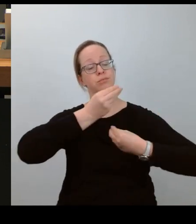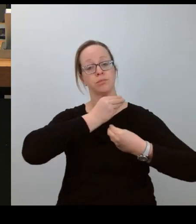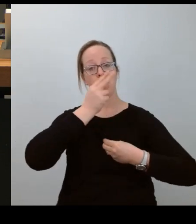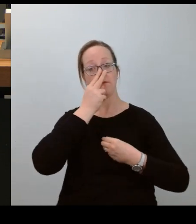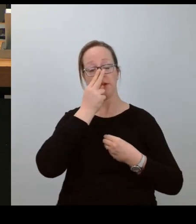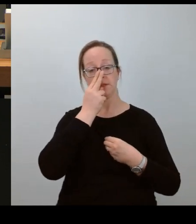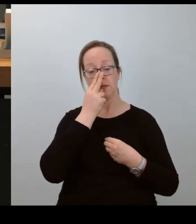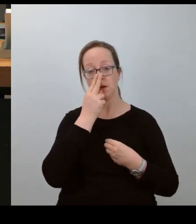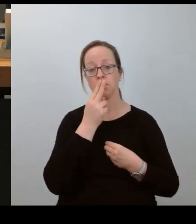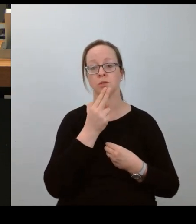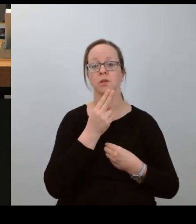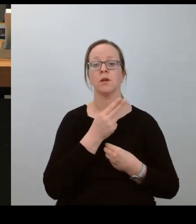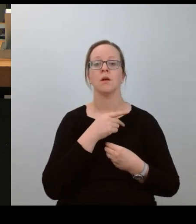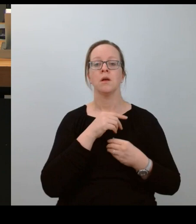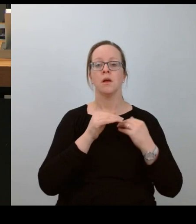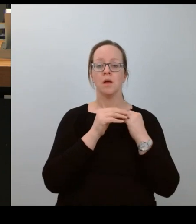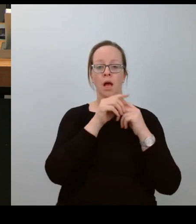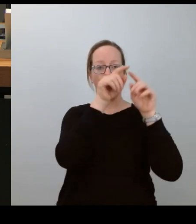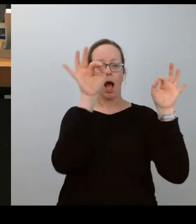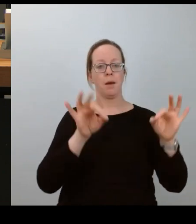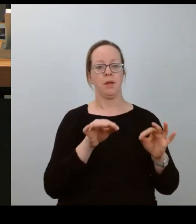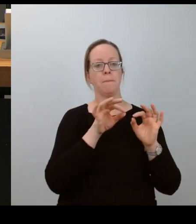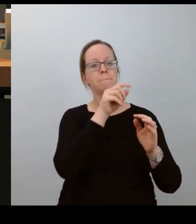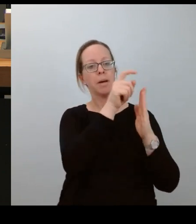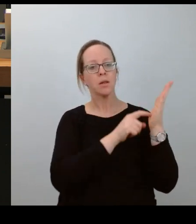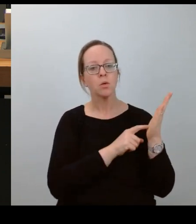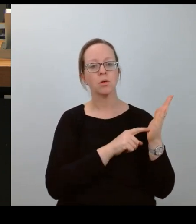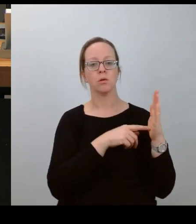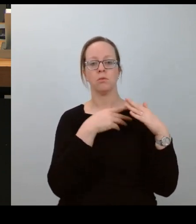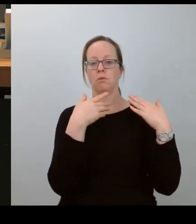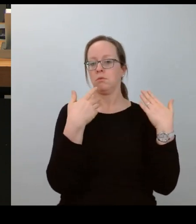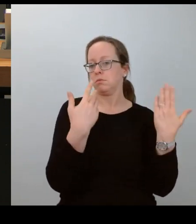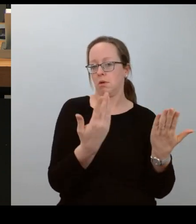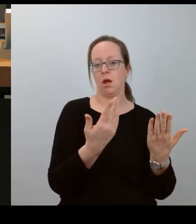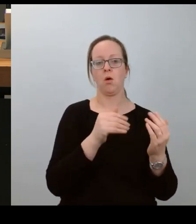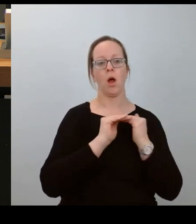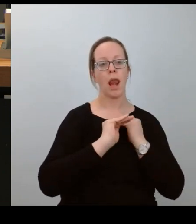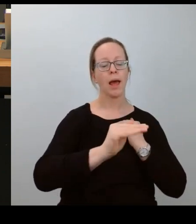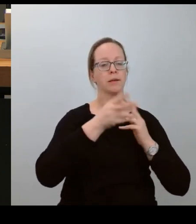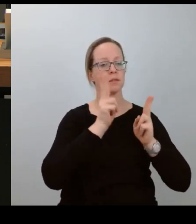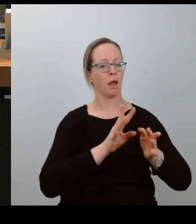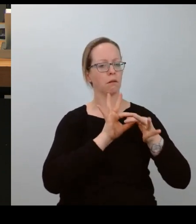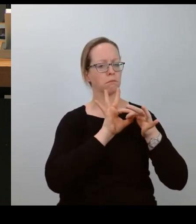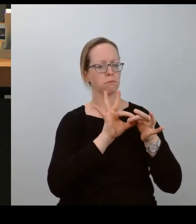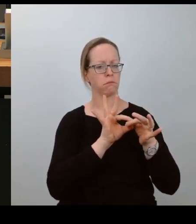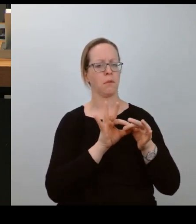Das ist unser Ansatz. Dafür stehen wir bereit und das, wie gehabt, über Parteigrenzen hinweg. Vielen Dank.(Beifall) (Rednerwechsel)